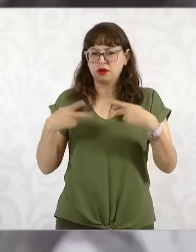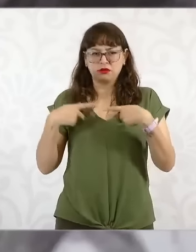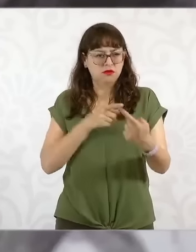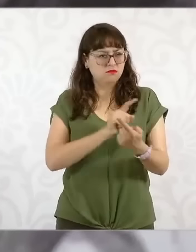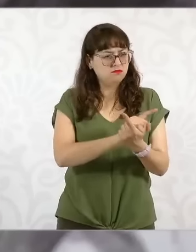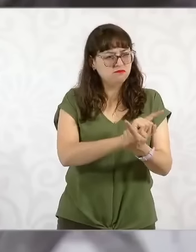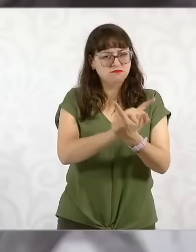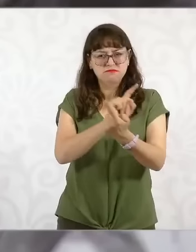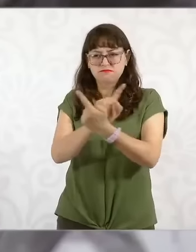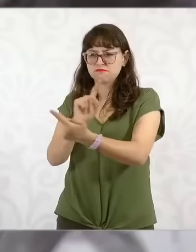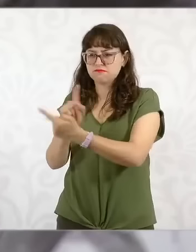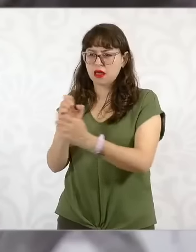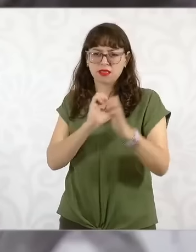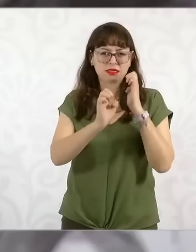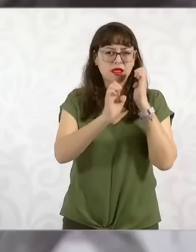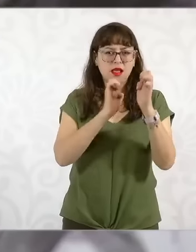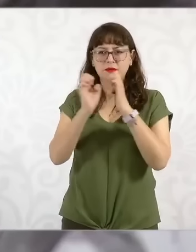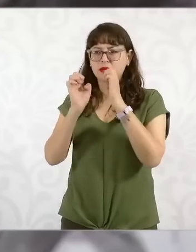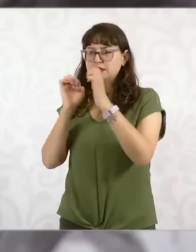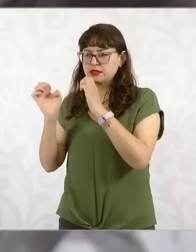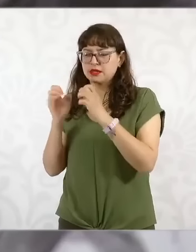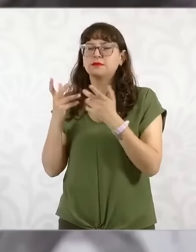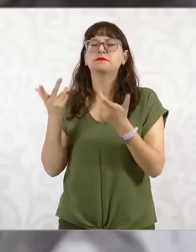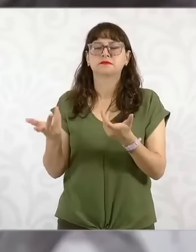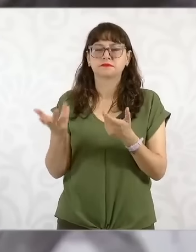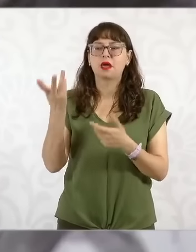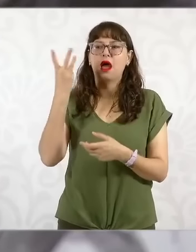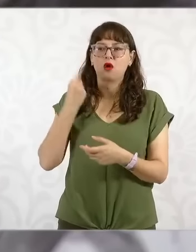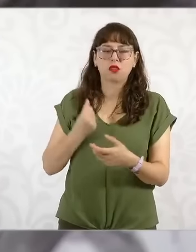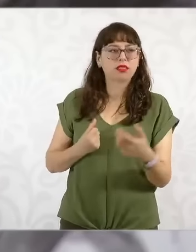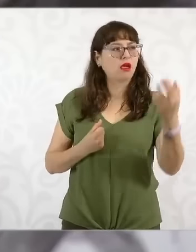vínculos entre los involucrados, así como de la información obtenida mediante las detenciones